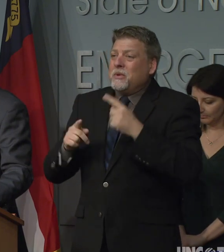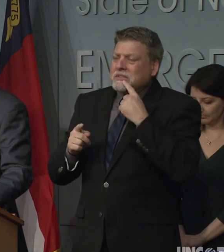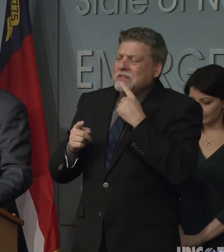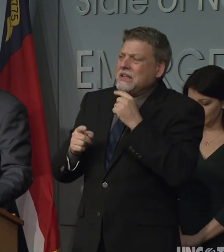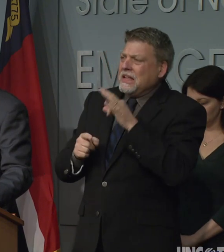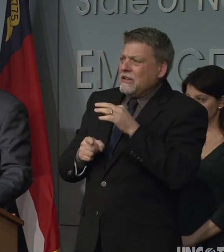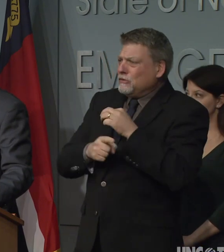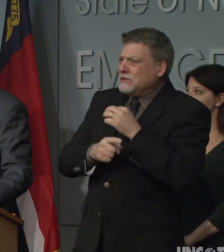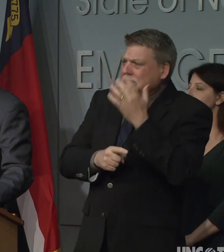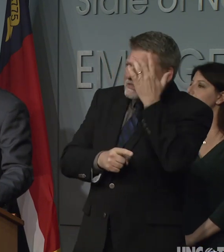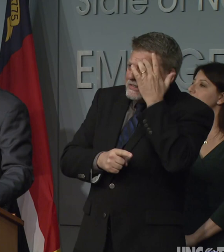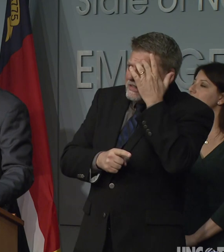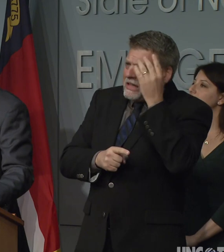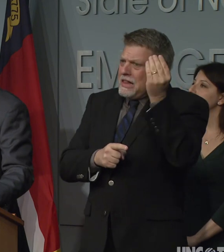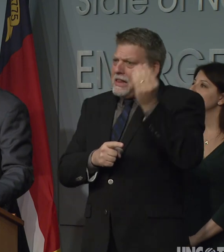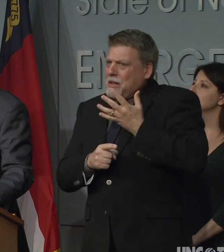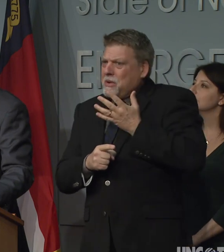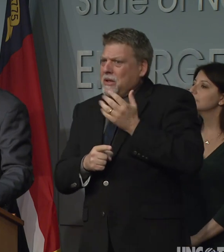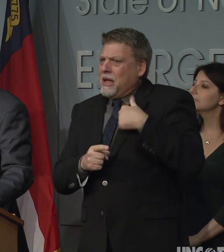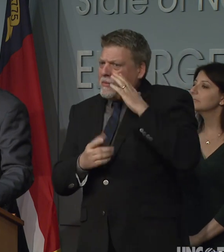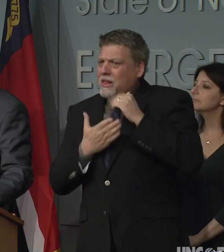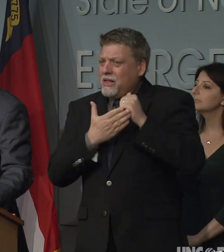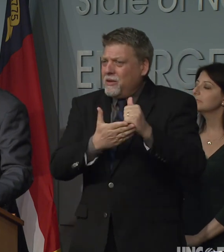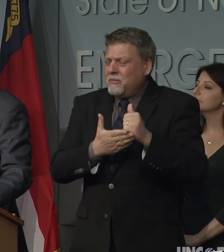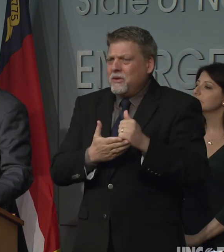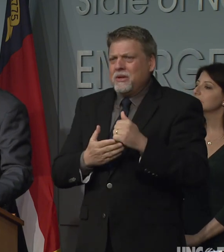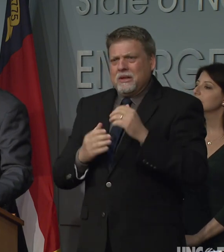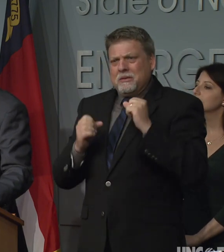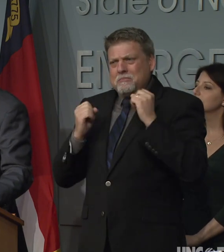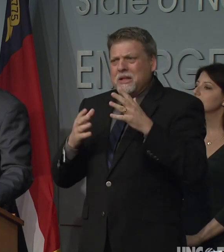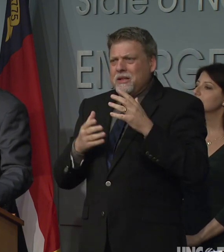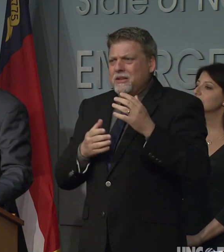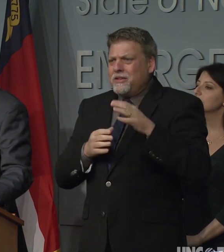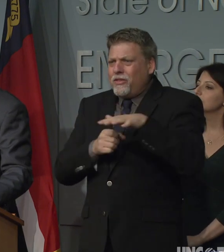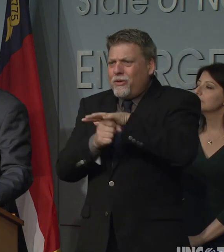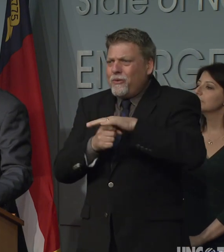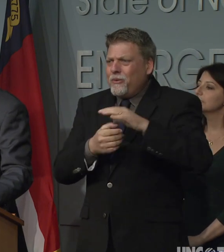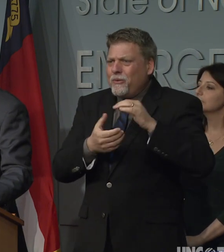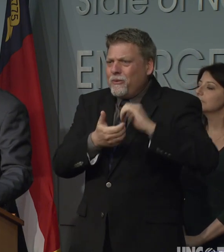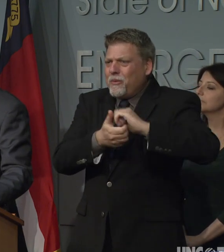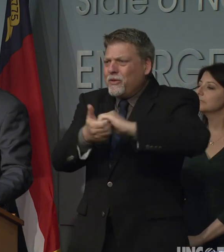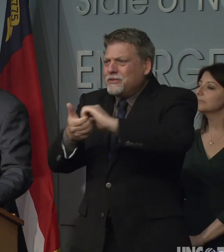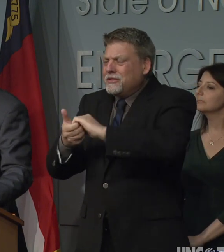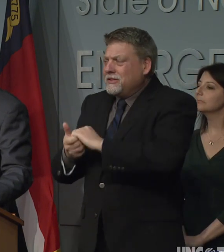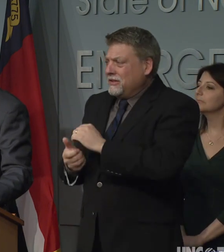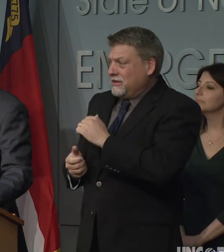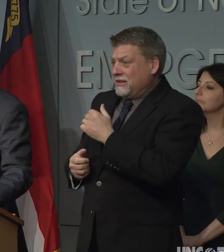que si estás enfermo por favor, no salgan si se ayuda a la gente entre y si va a haber algún esfuerzo estatal para